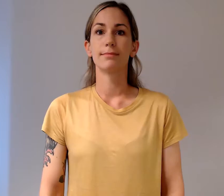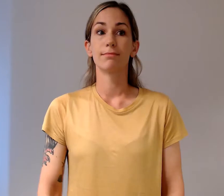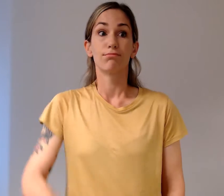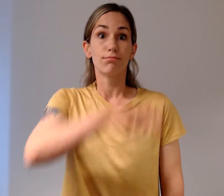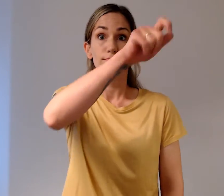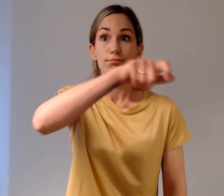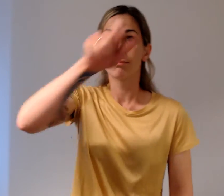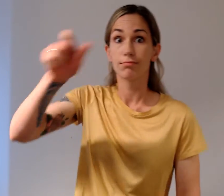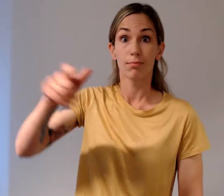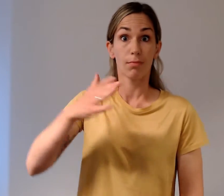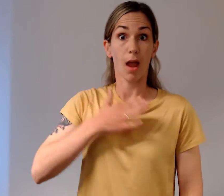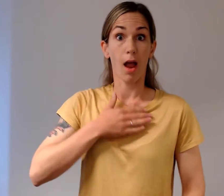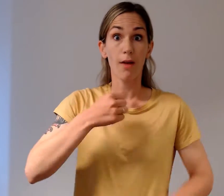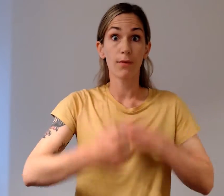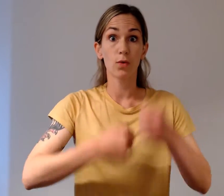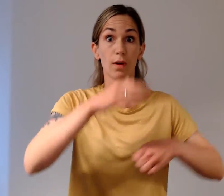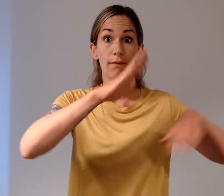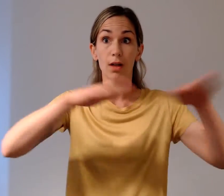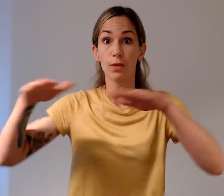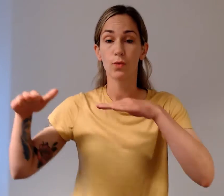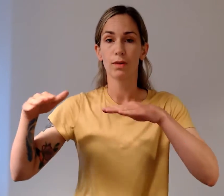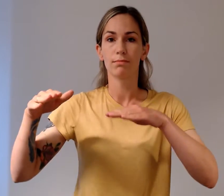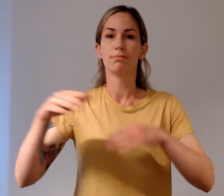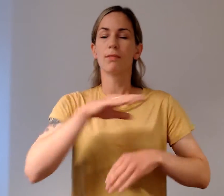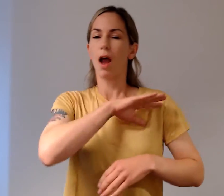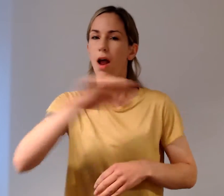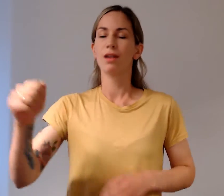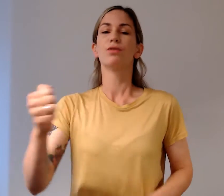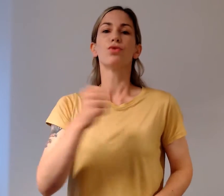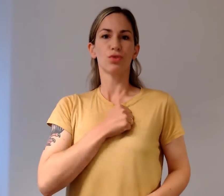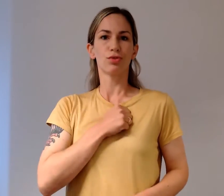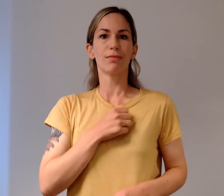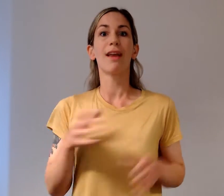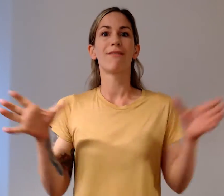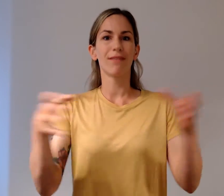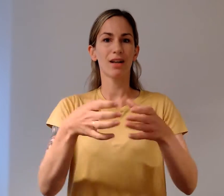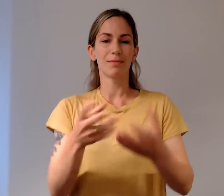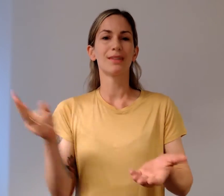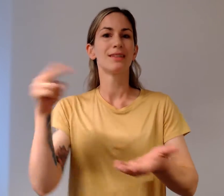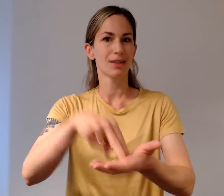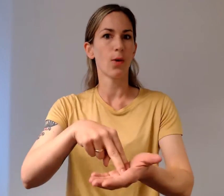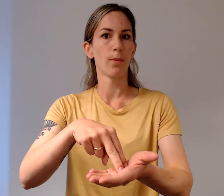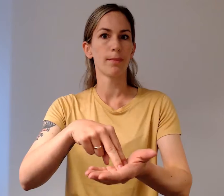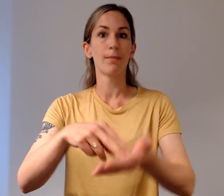Alle med funksjonsvariasjon skal være trygge på at fellesskapet stiller opp.